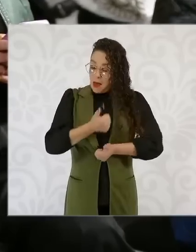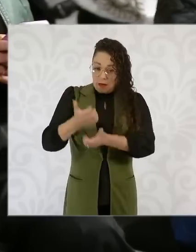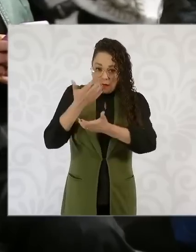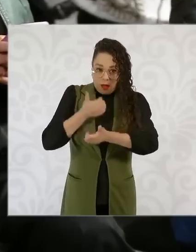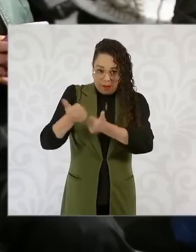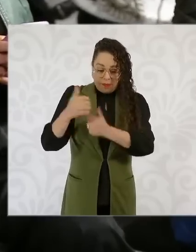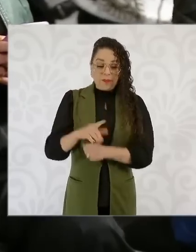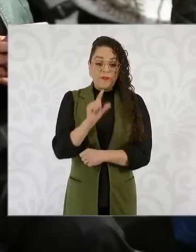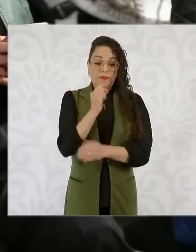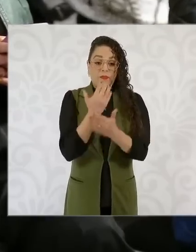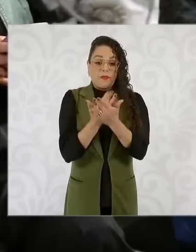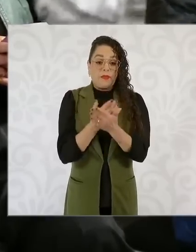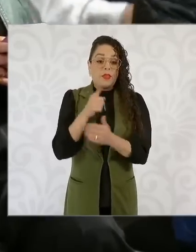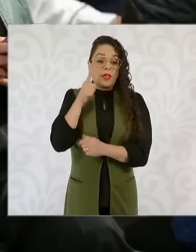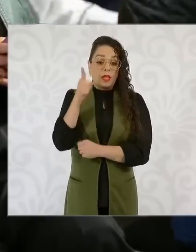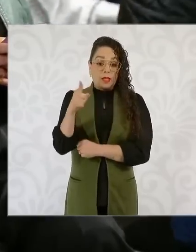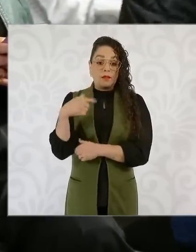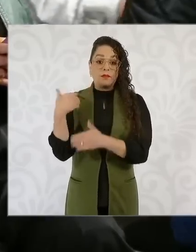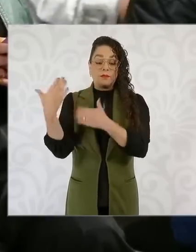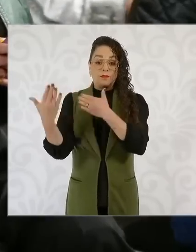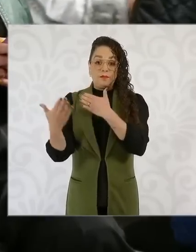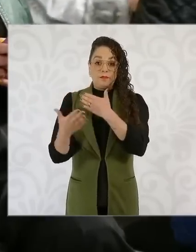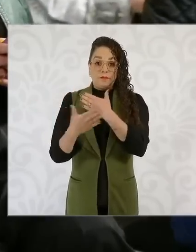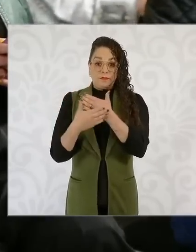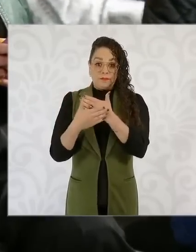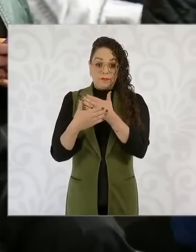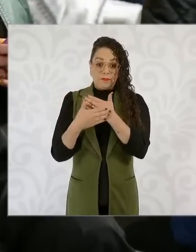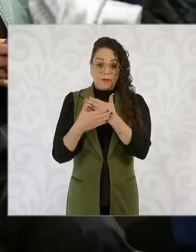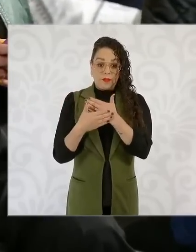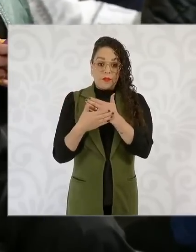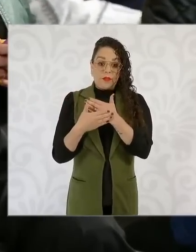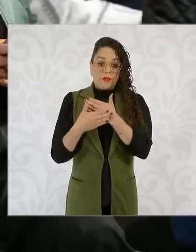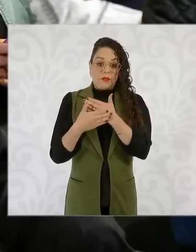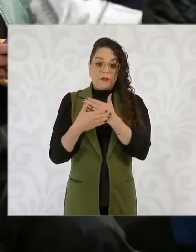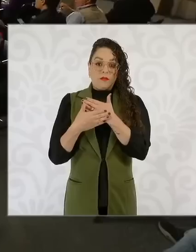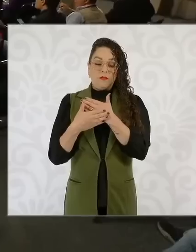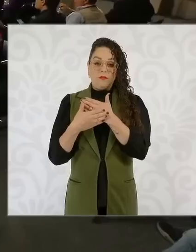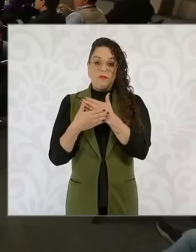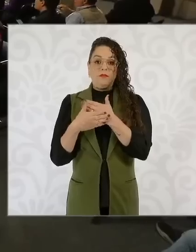Unidos ratifique al próximo homólogo del all en Estados Unidos de de economía por favor sí quieres